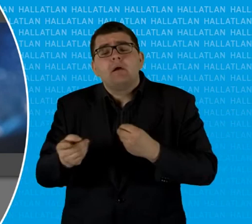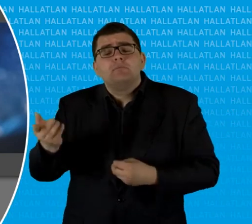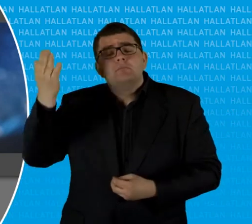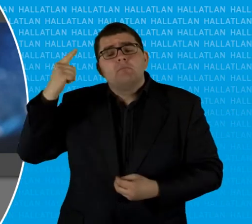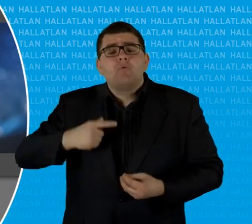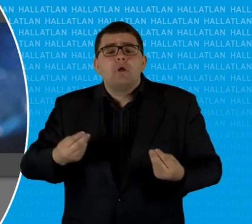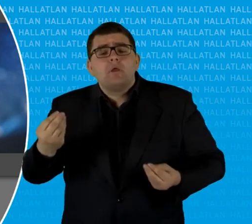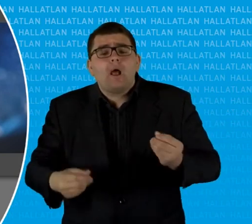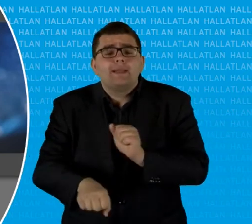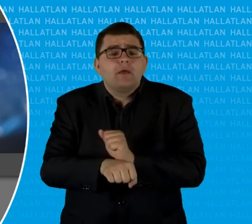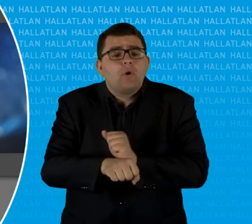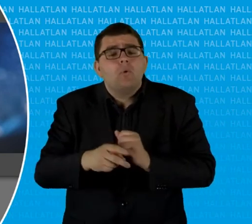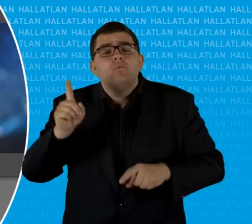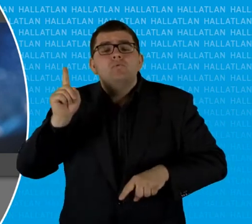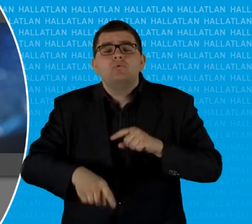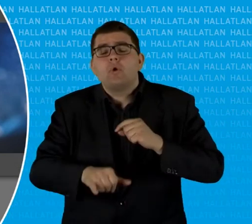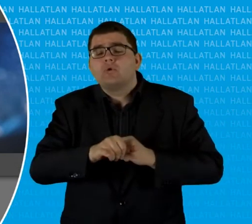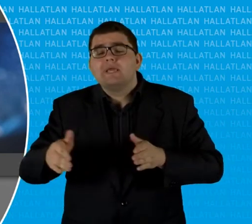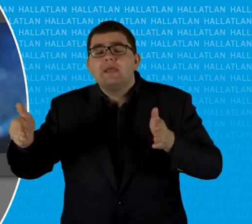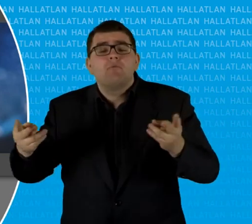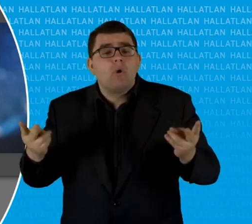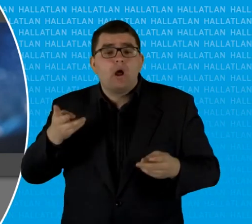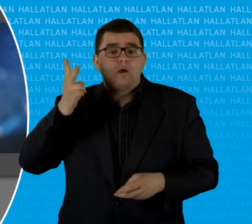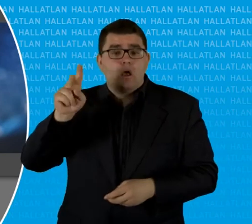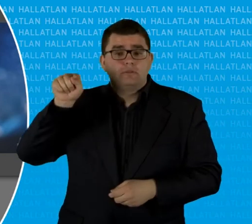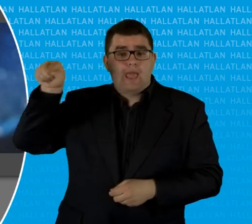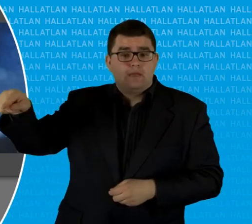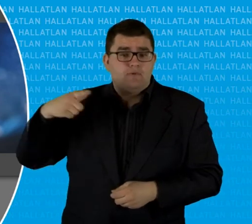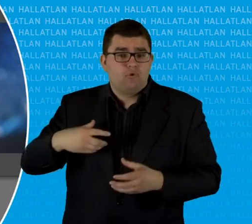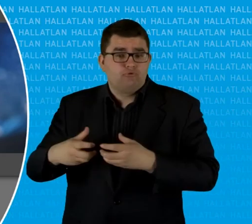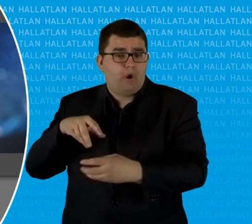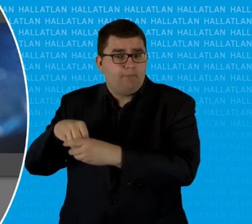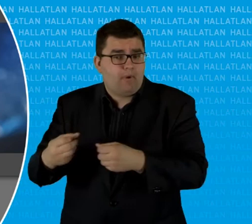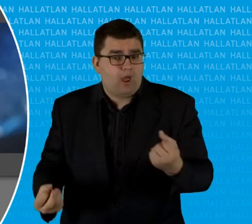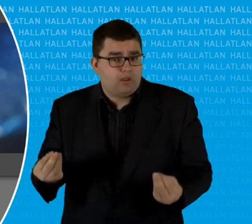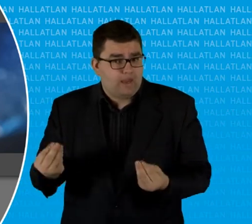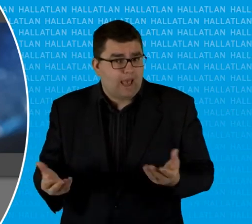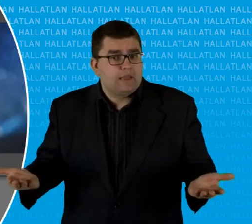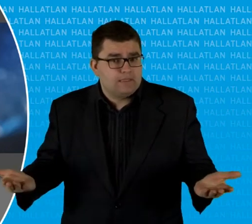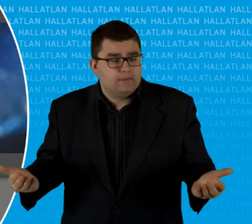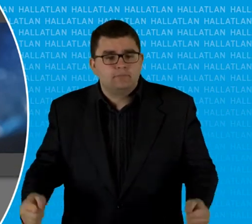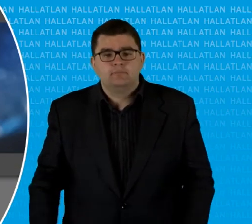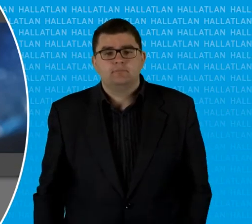Játékosként karrierje utolsó éveiben egy katari csapatnál játszott.